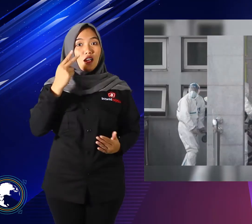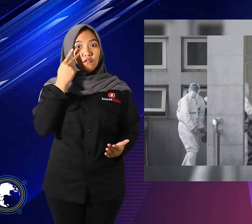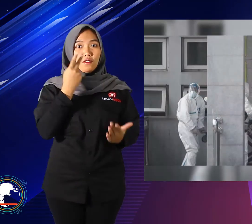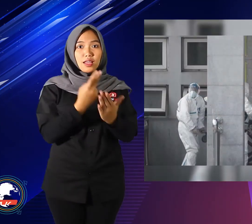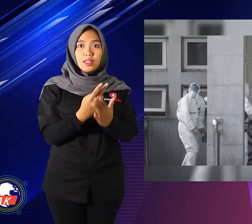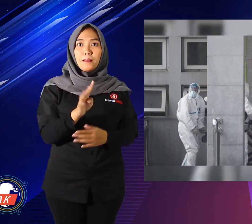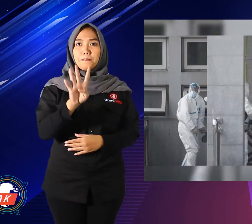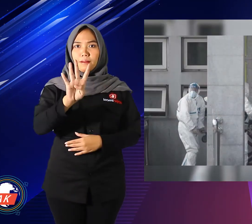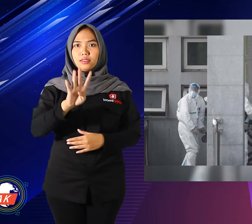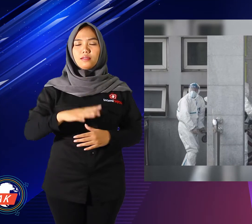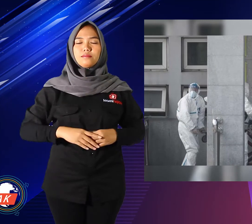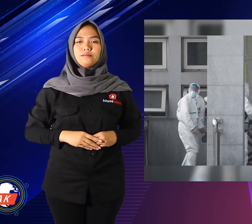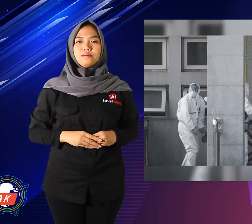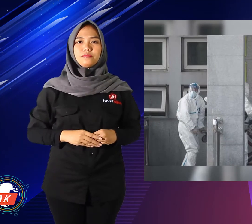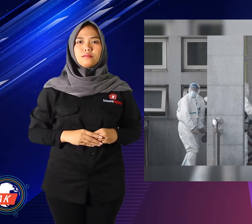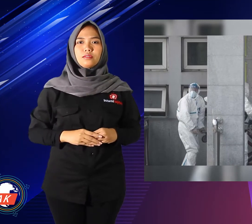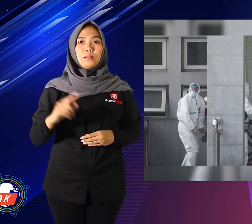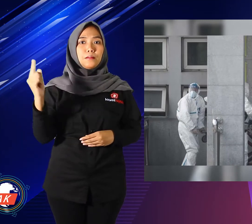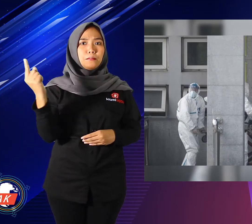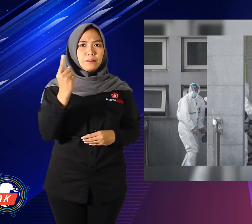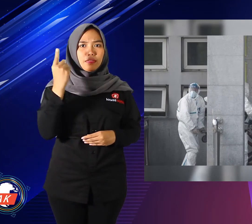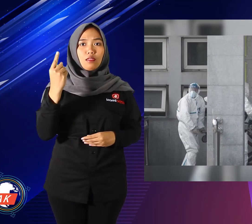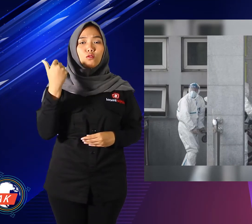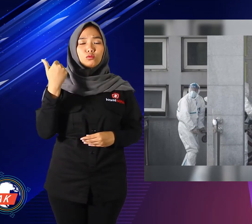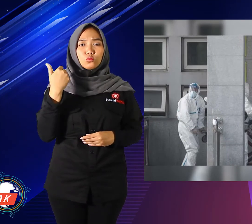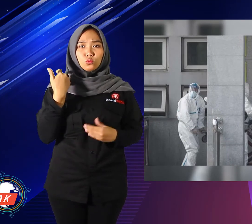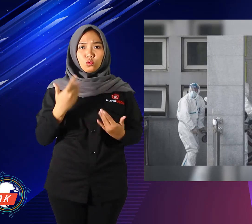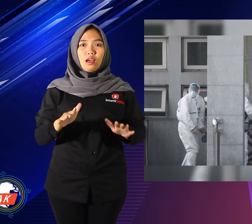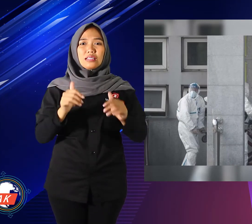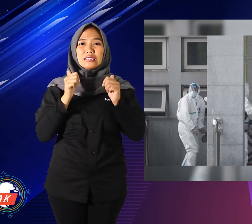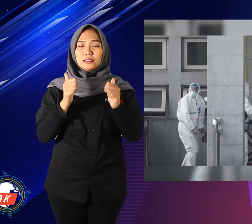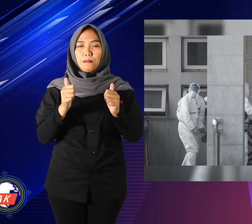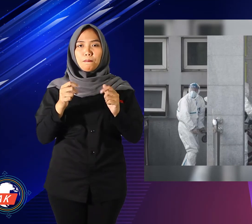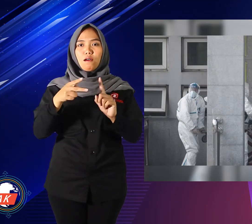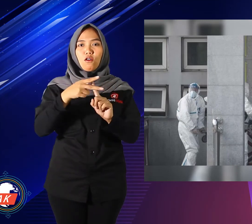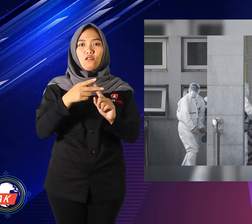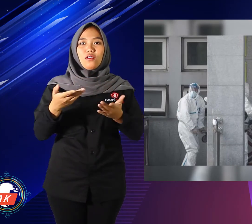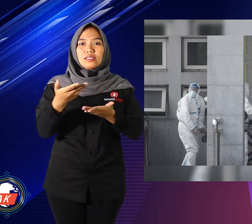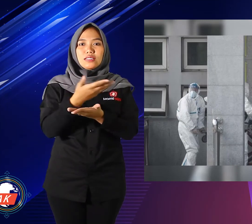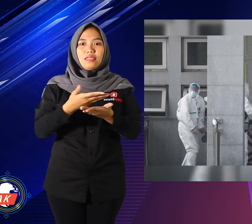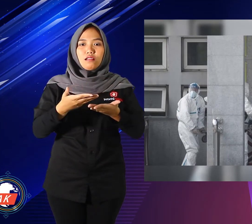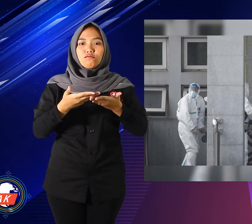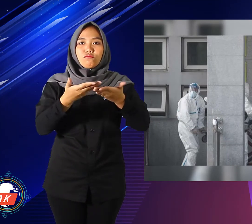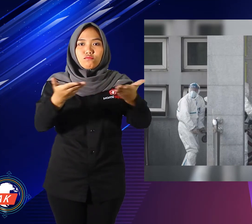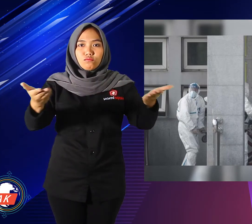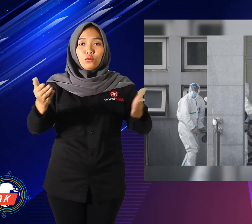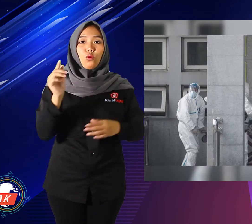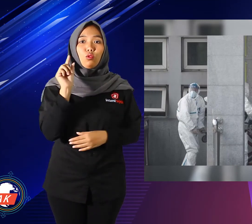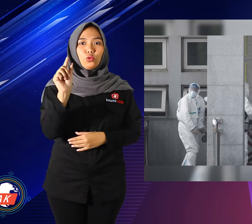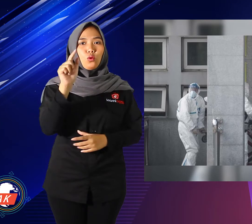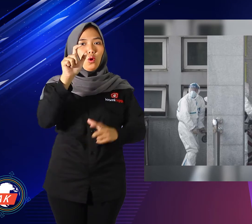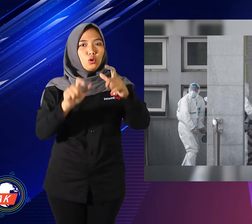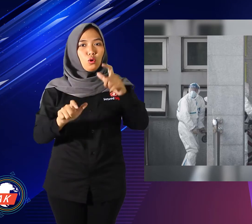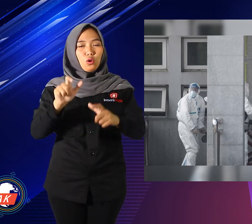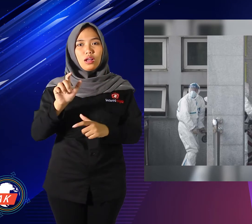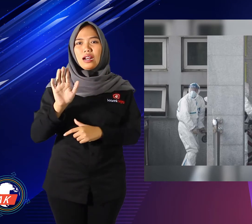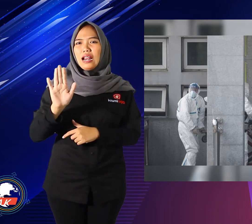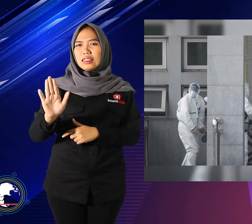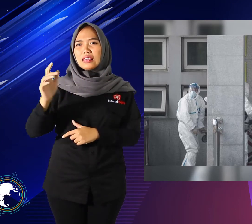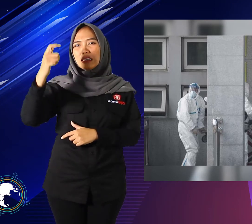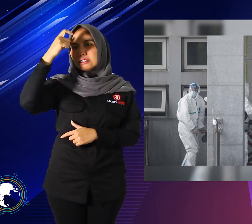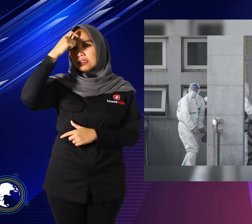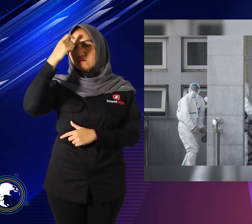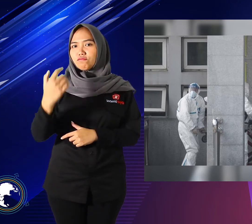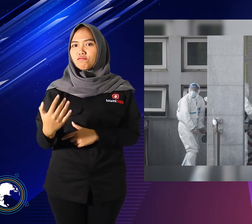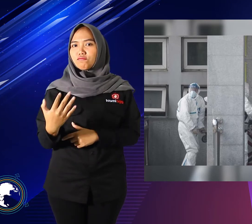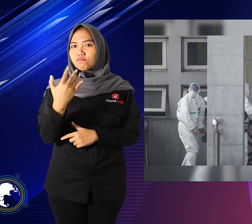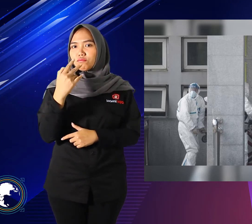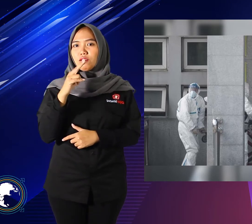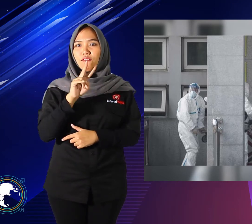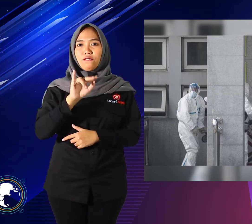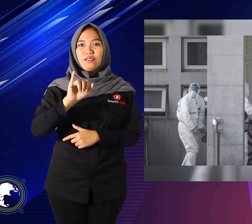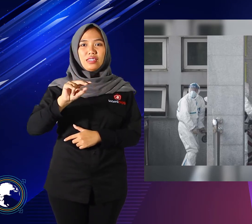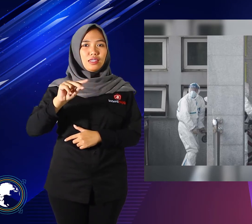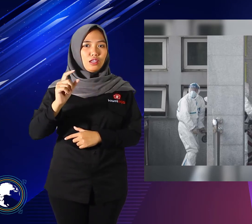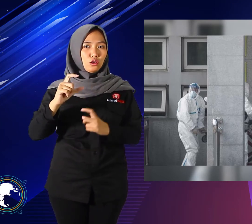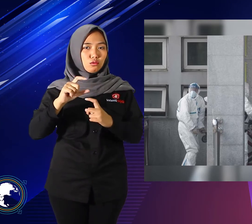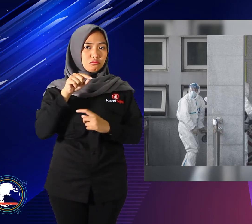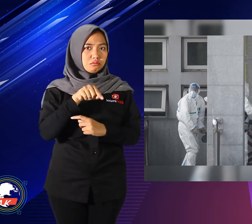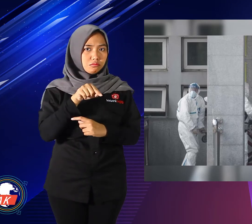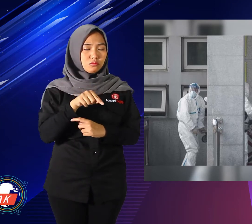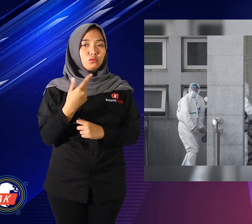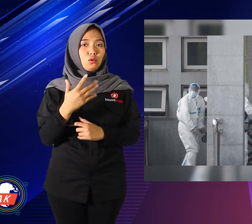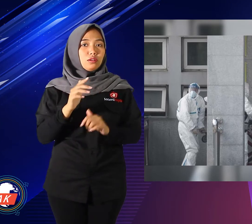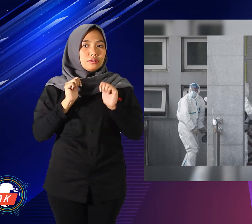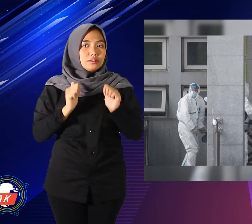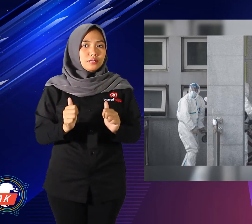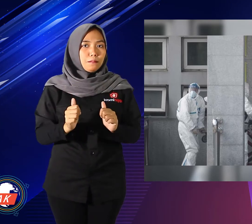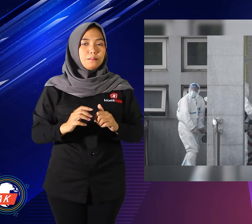Fakta keempat, Pemerintah sudah menyiapkan fasilitas kesehatan untuk merawat pasien Corona.